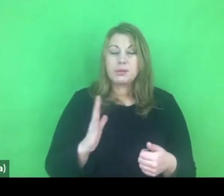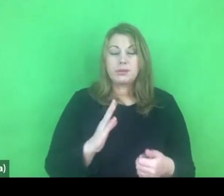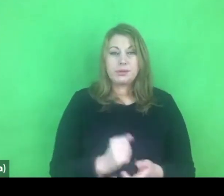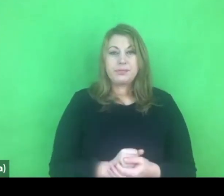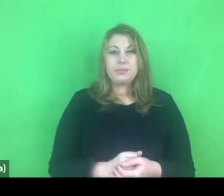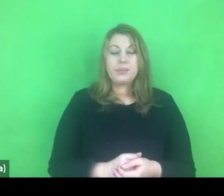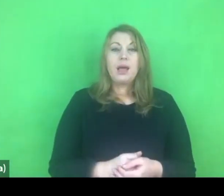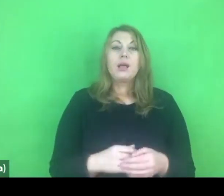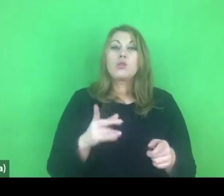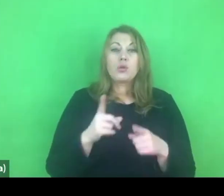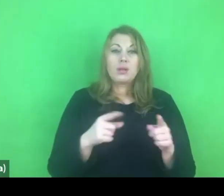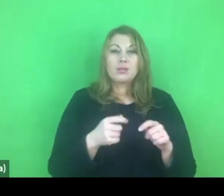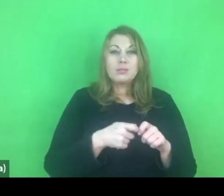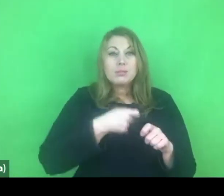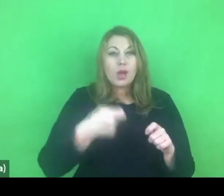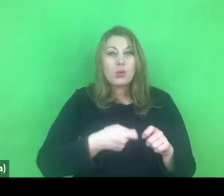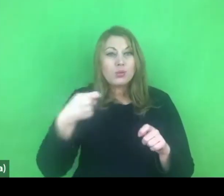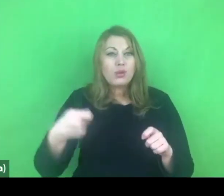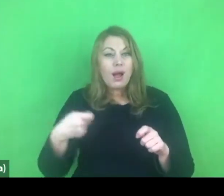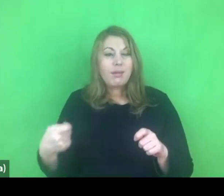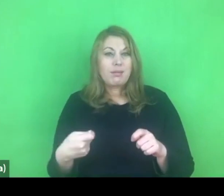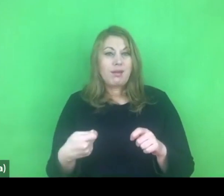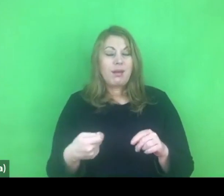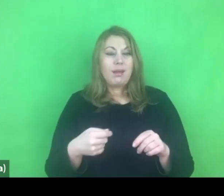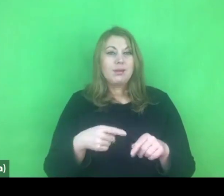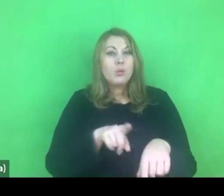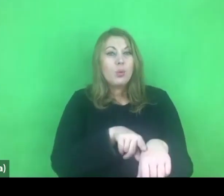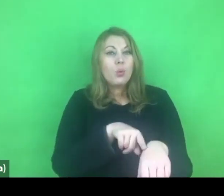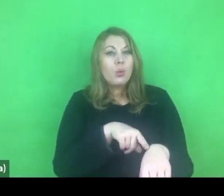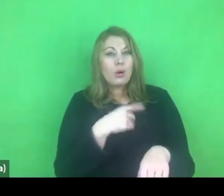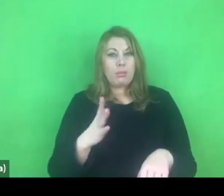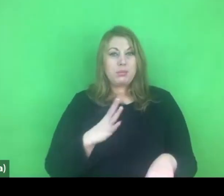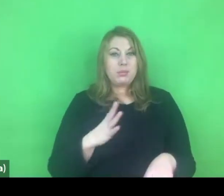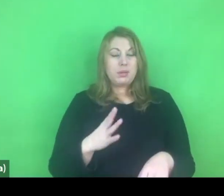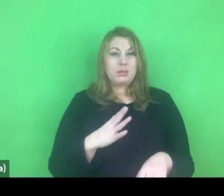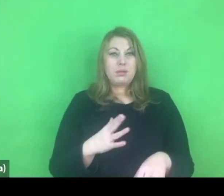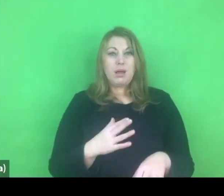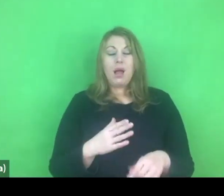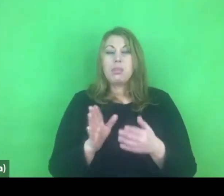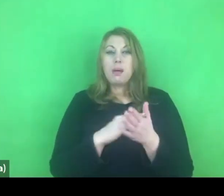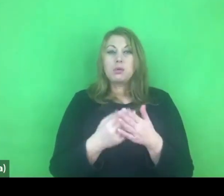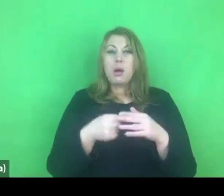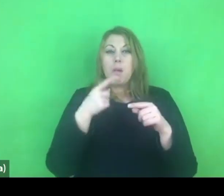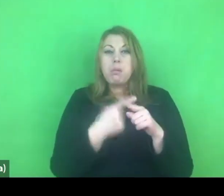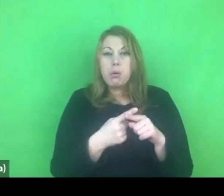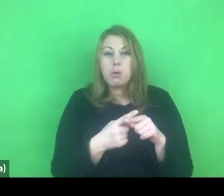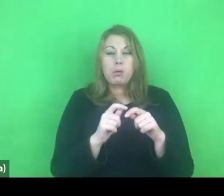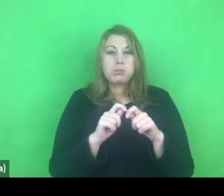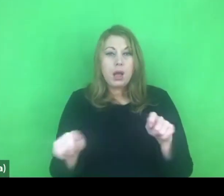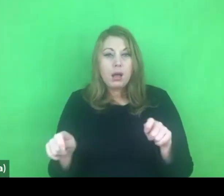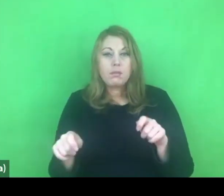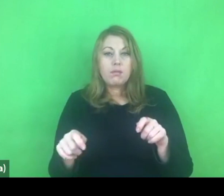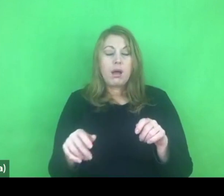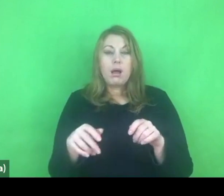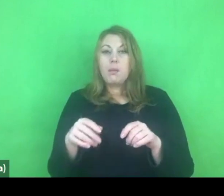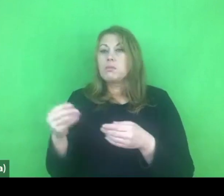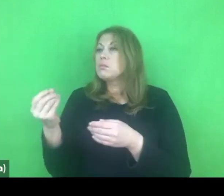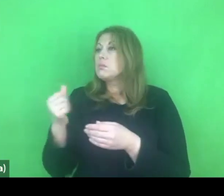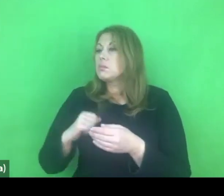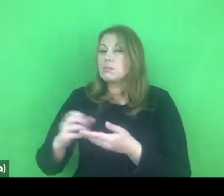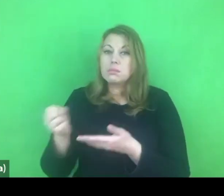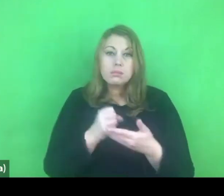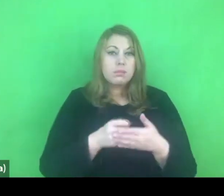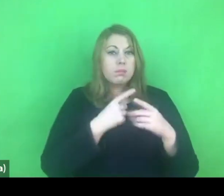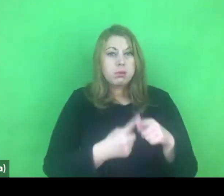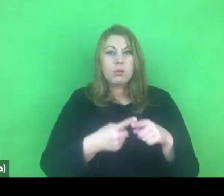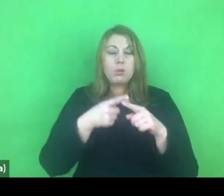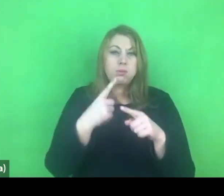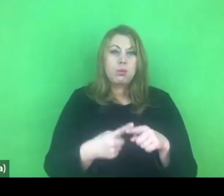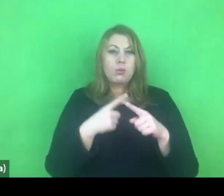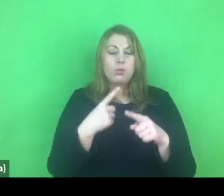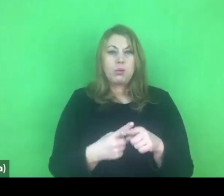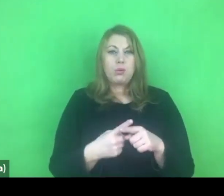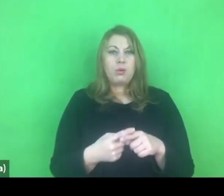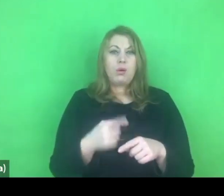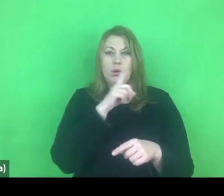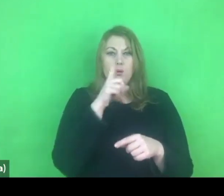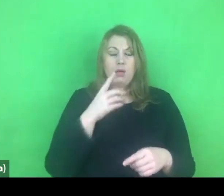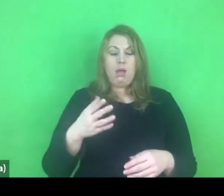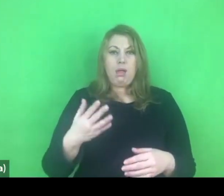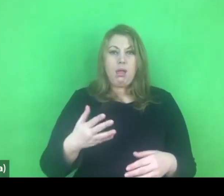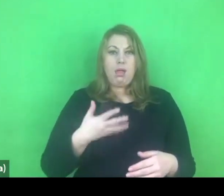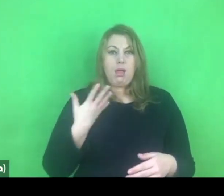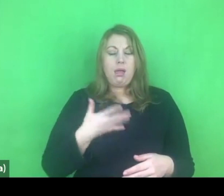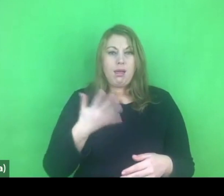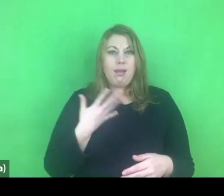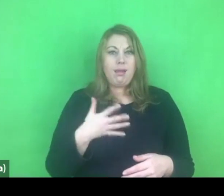To szatkowanie wszelkich dotacji, programów, strategii na krótsze okresy czasu nie daje poczucia bezpieczeństwa